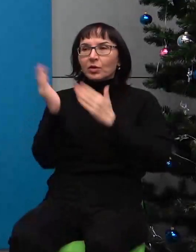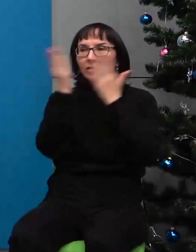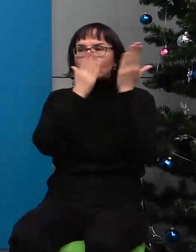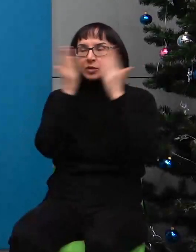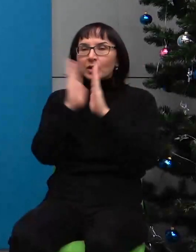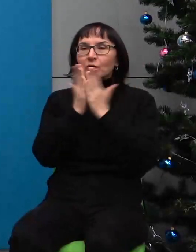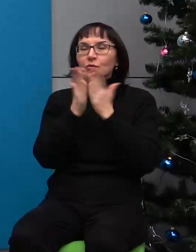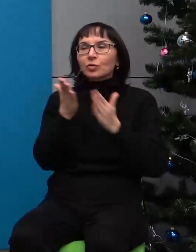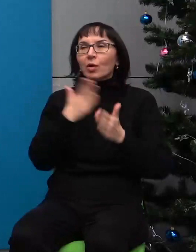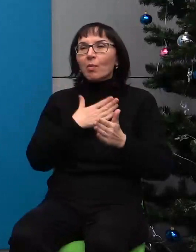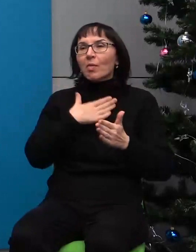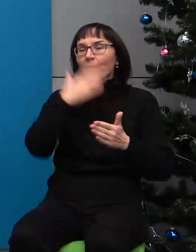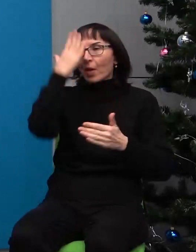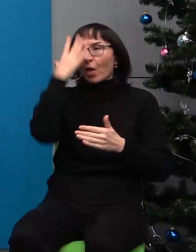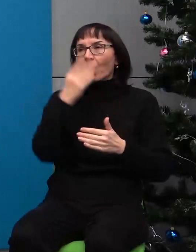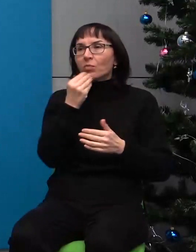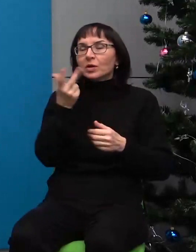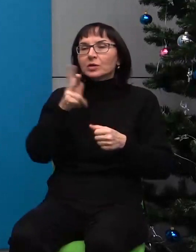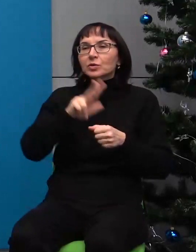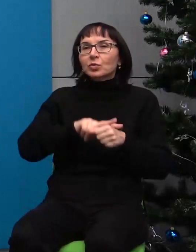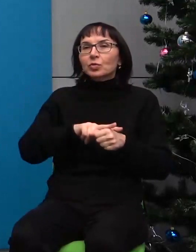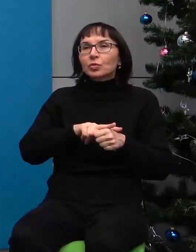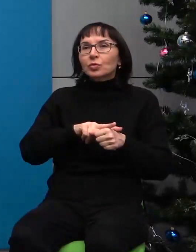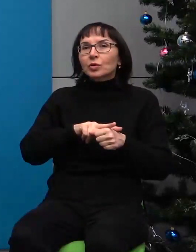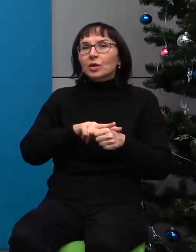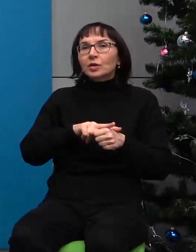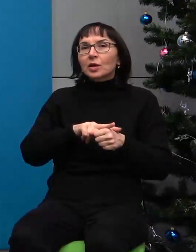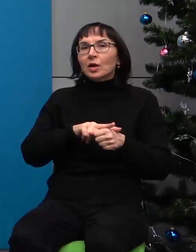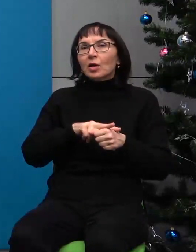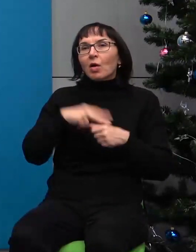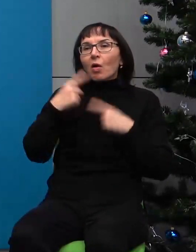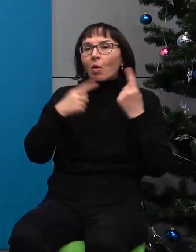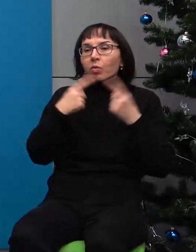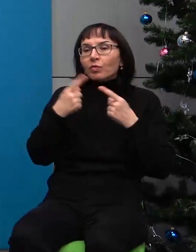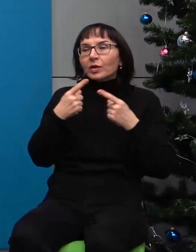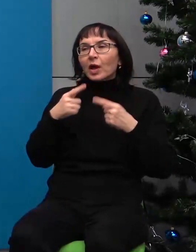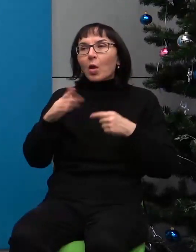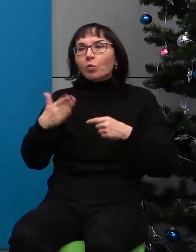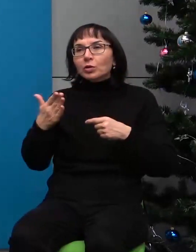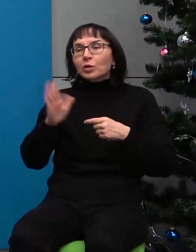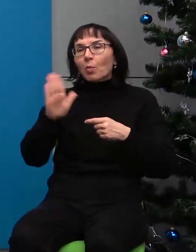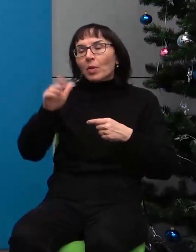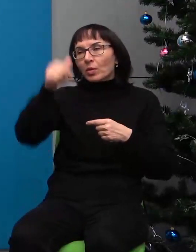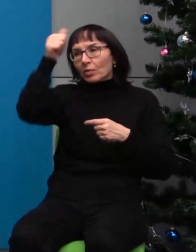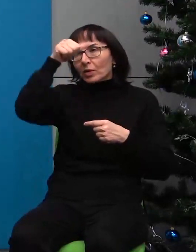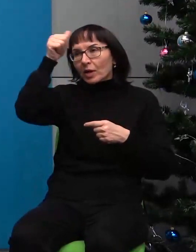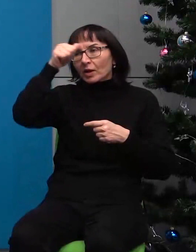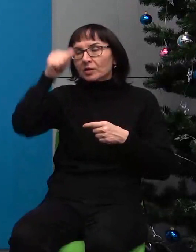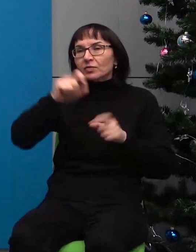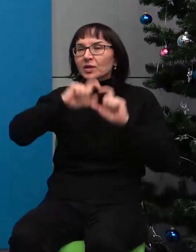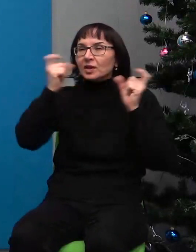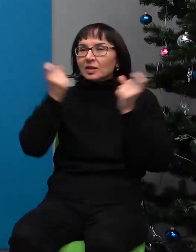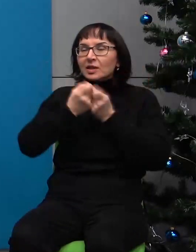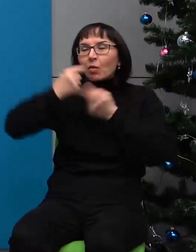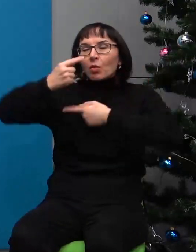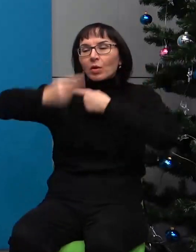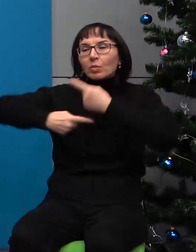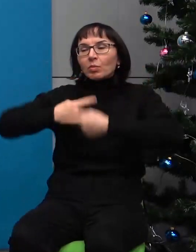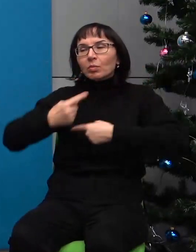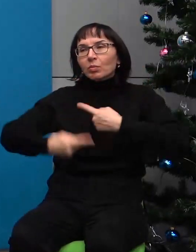czytając książkę mamy jakieś obrazy, które odsyłają nas do przedmiotów, które mają nazwy. Cały proces taki kognitywny zachodzi,